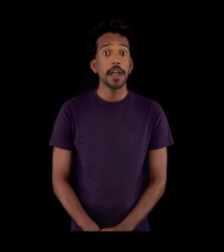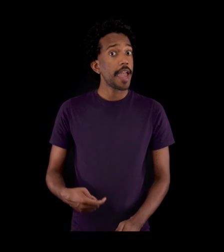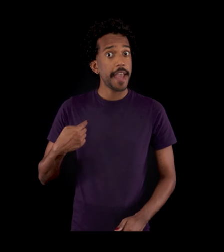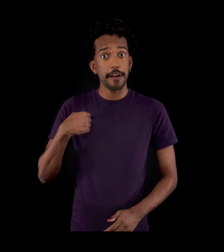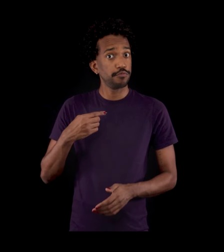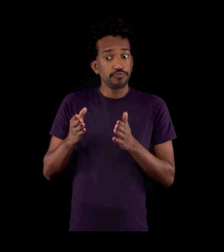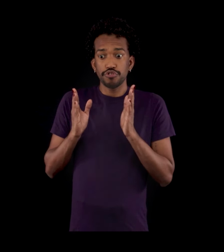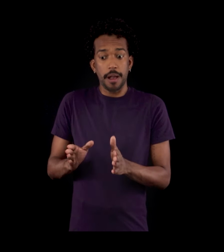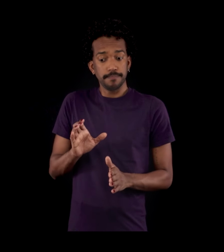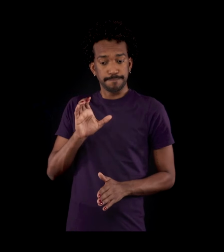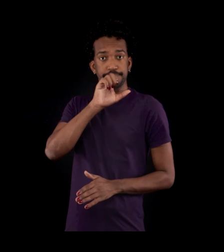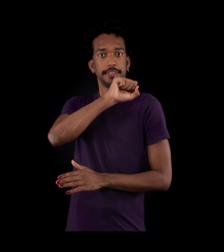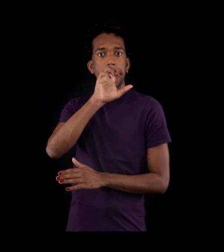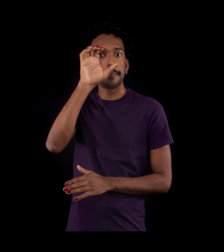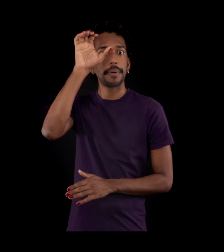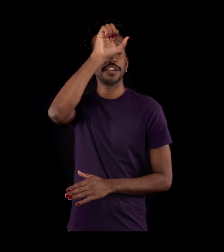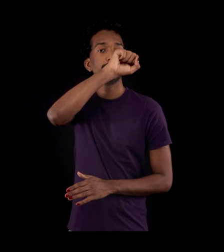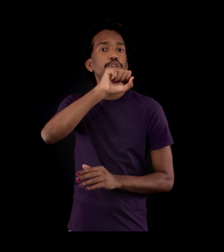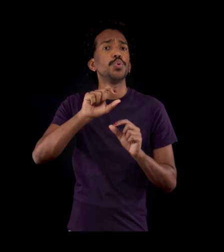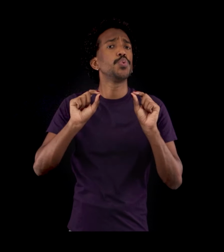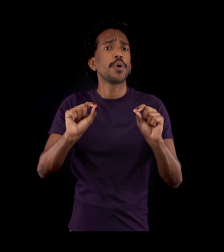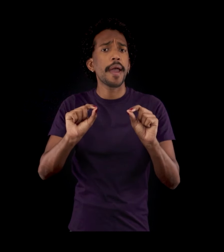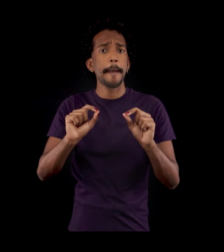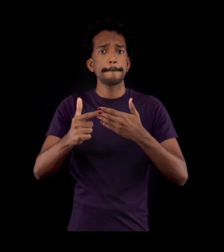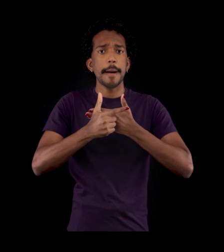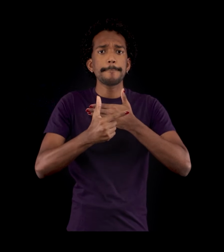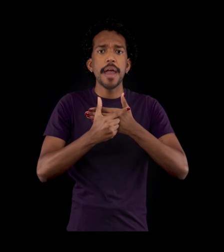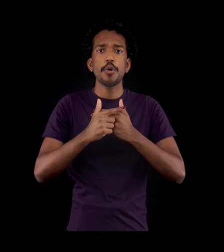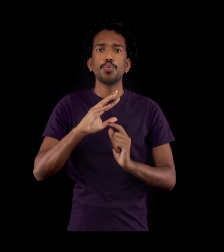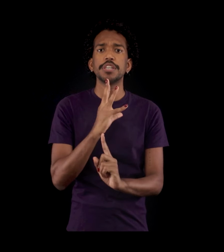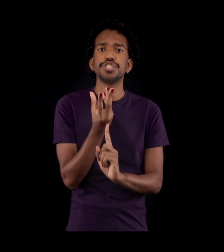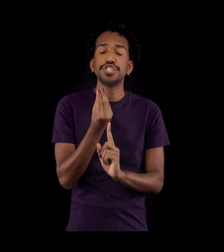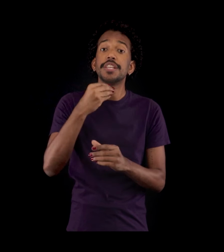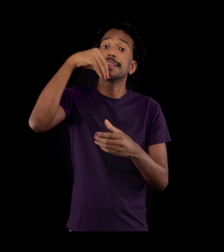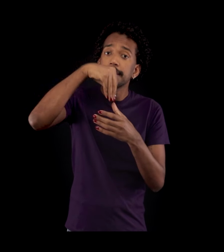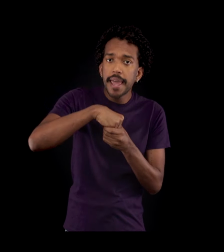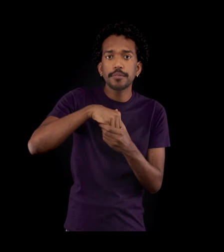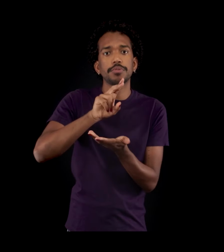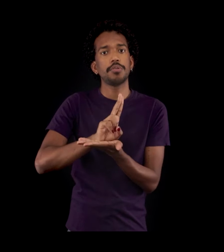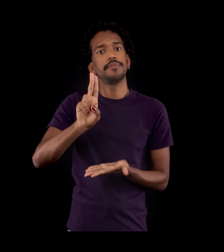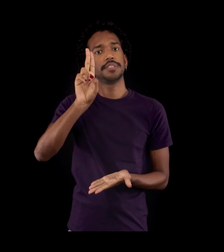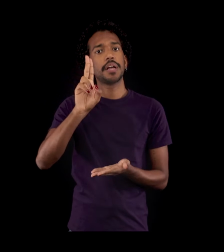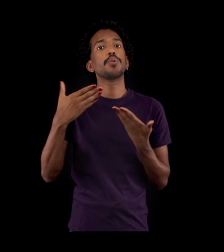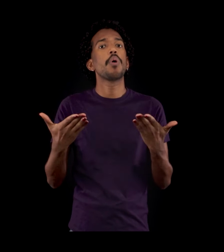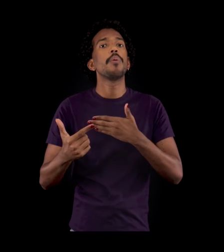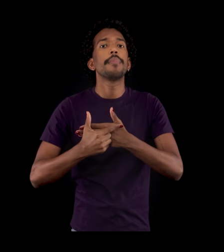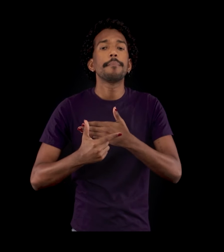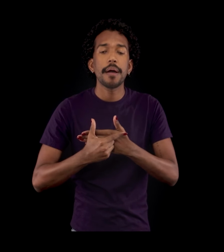Desde cedo aprendi qual o papel do artista dentro da universidade.